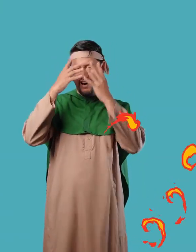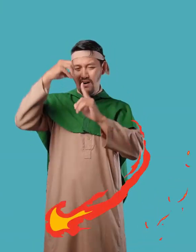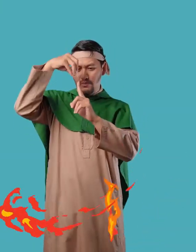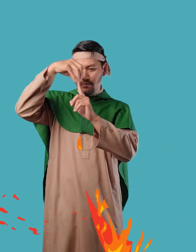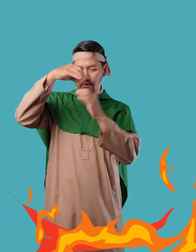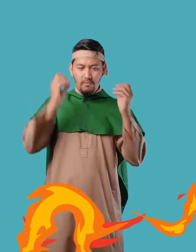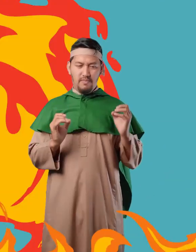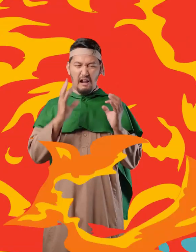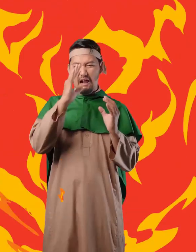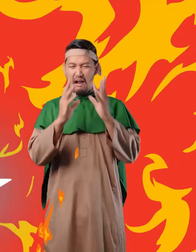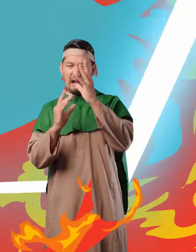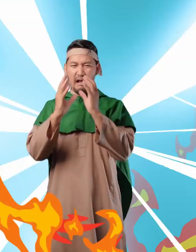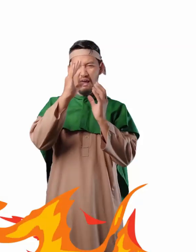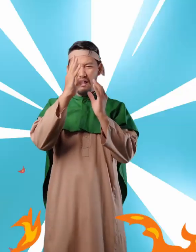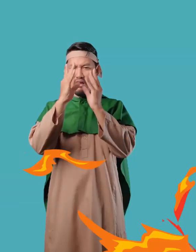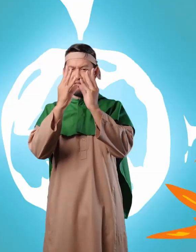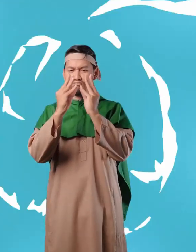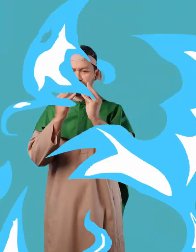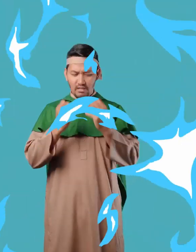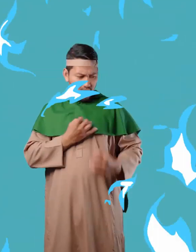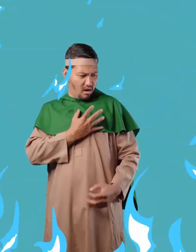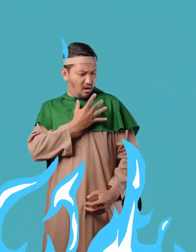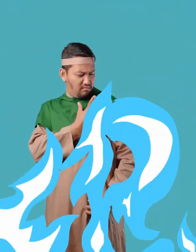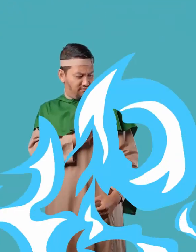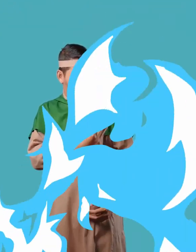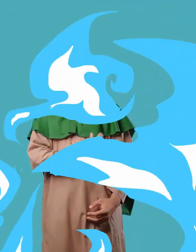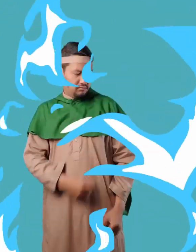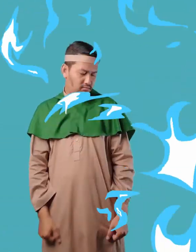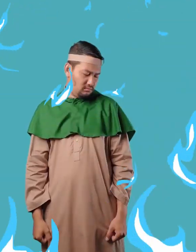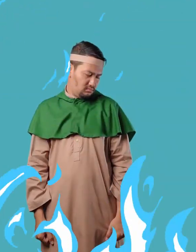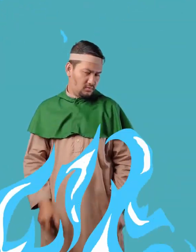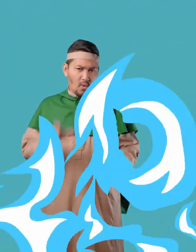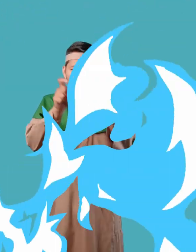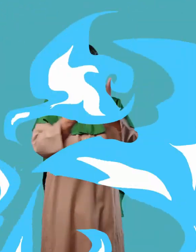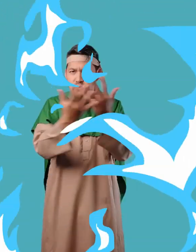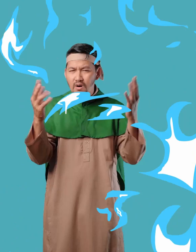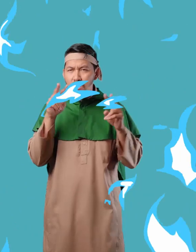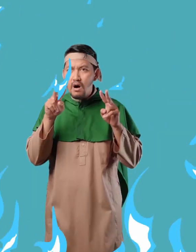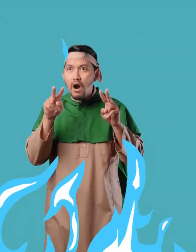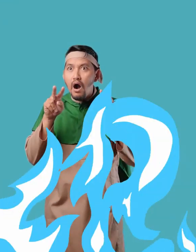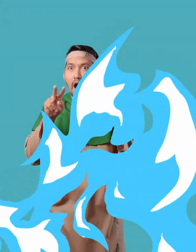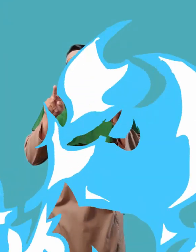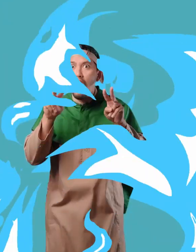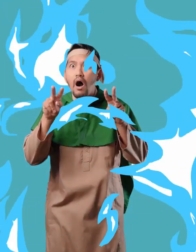Api yang semula panas, berubah menjadi dingin. Lalu lambat laun mulai padam